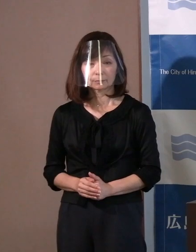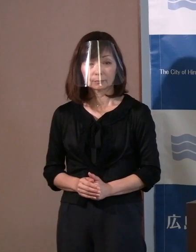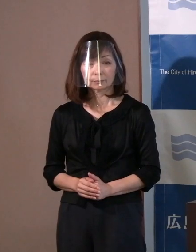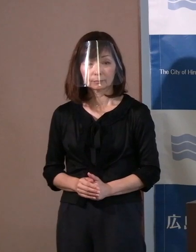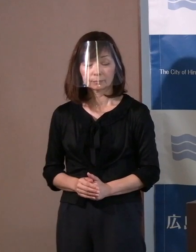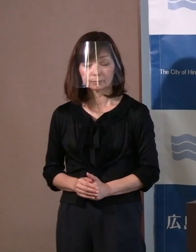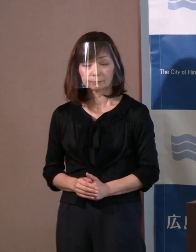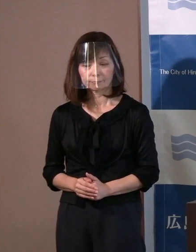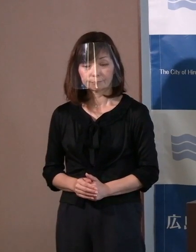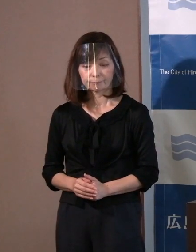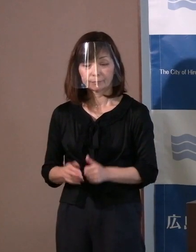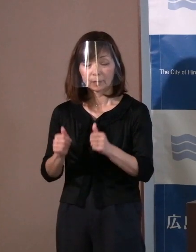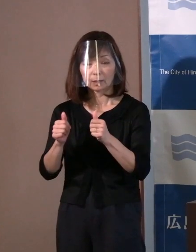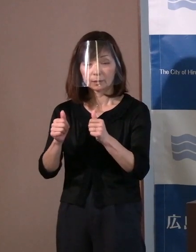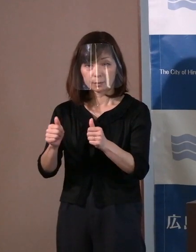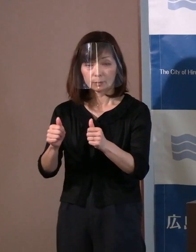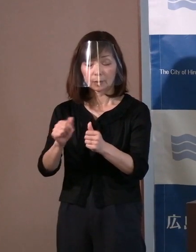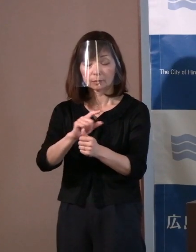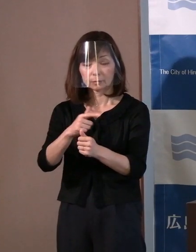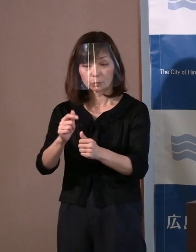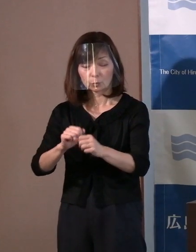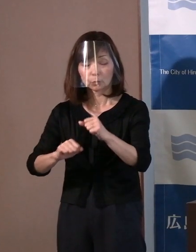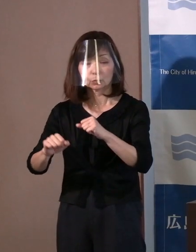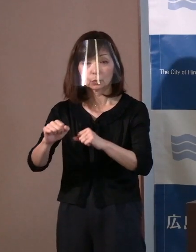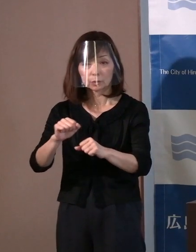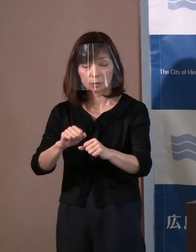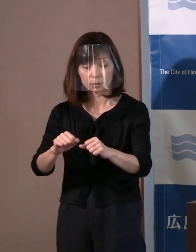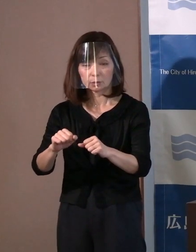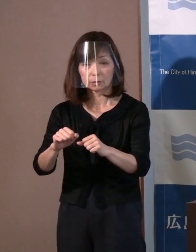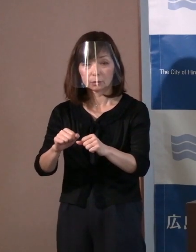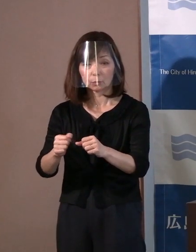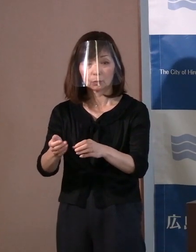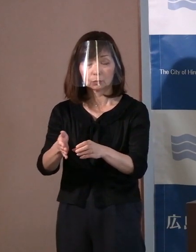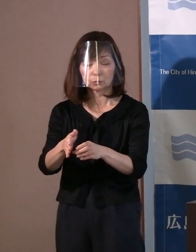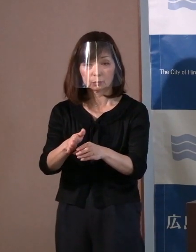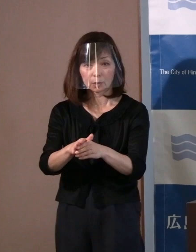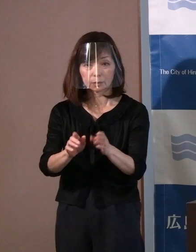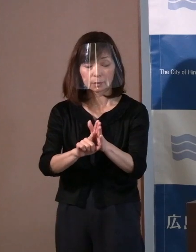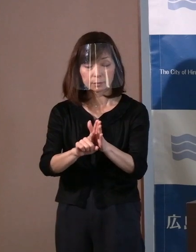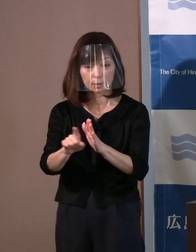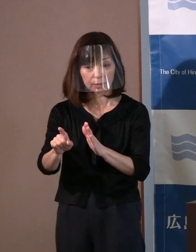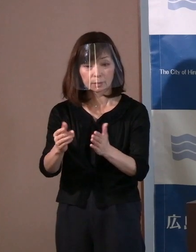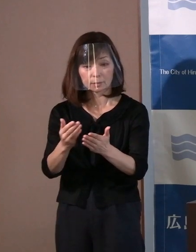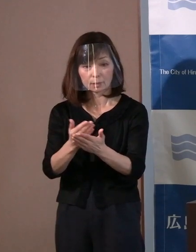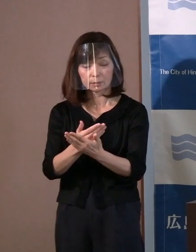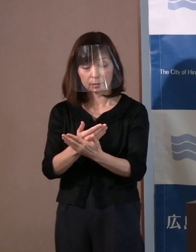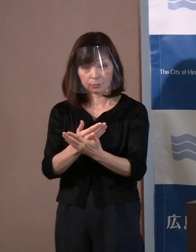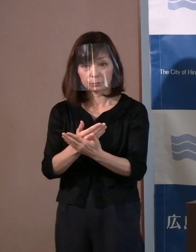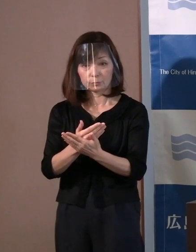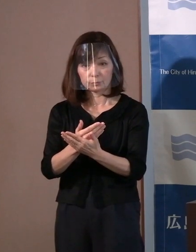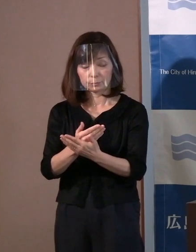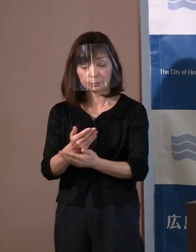この宣言には踏まえた宣言になっているのか どうなのかというところをお聞かせください｡